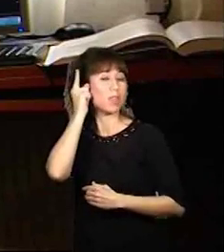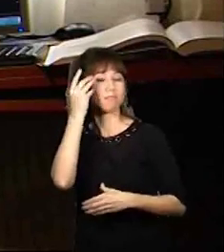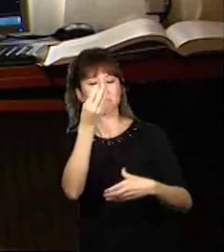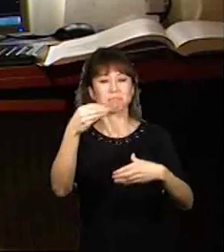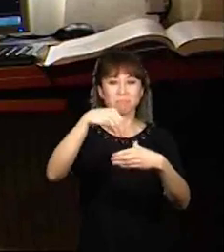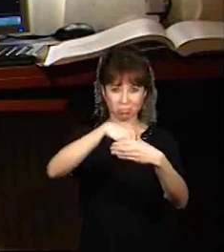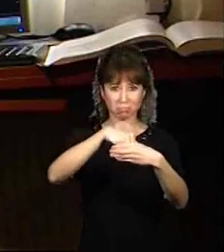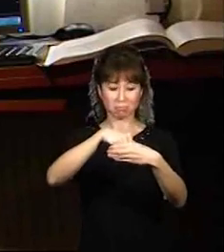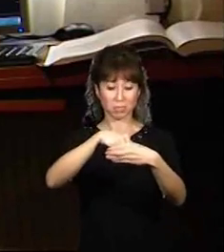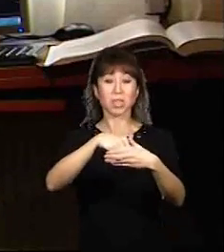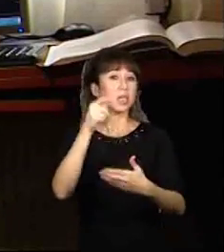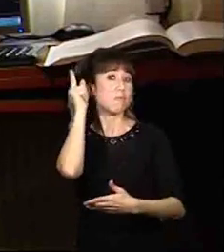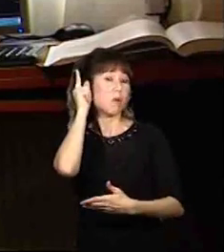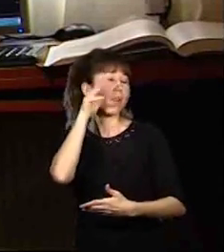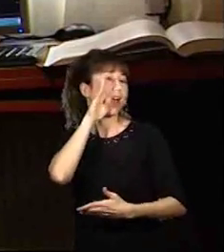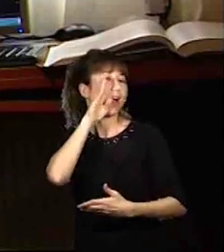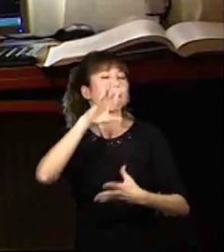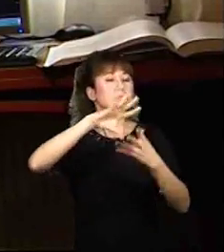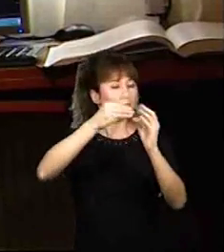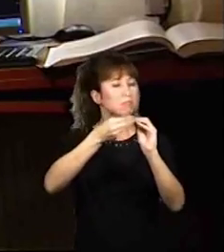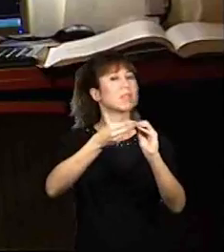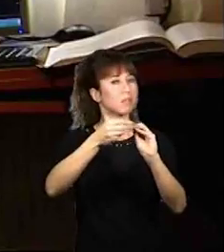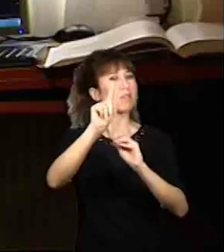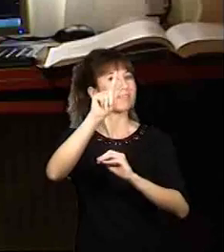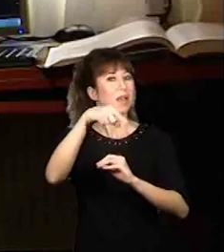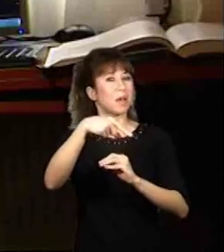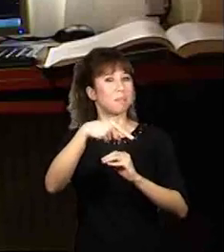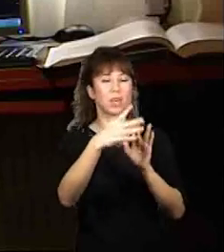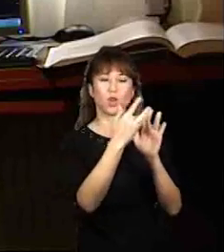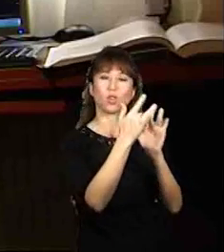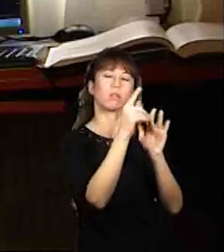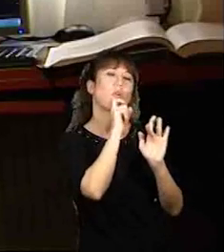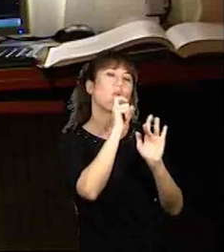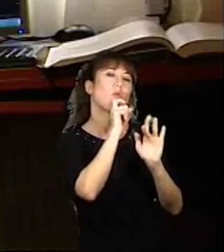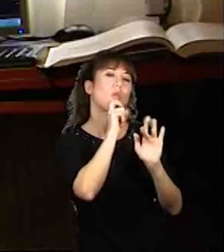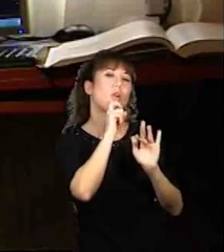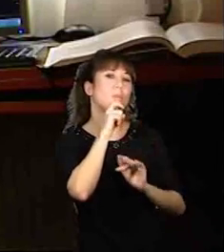dentro de un teléfono móvil, que además está adaptado, porque la interacción con el móvil